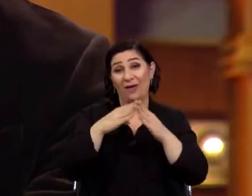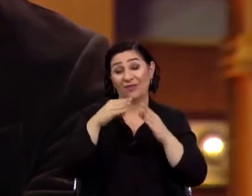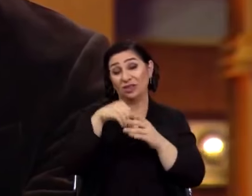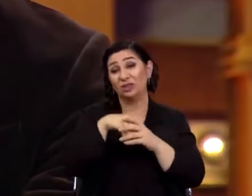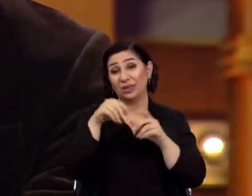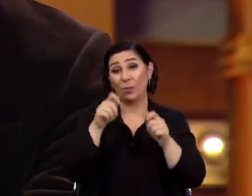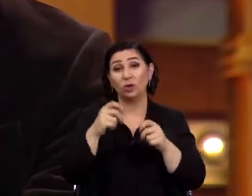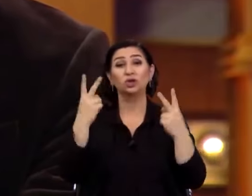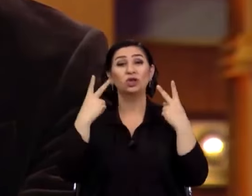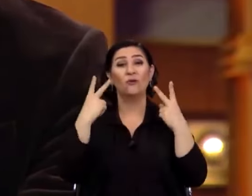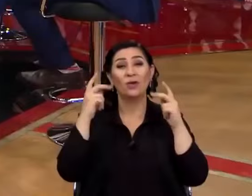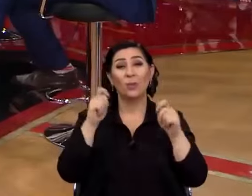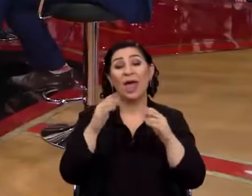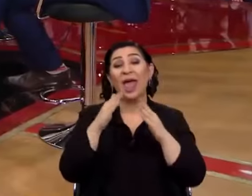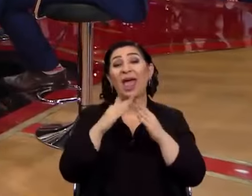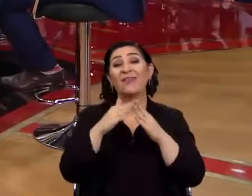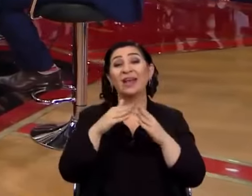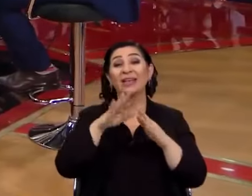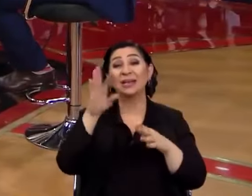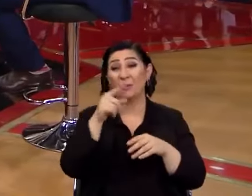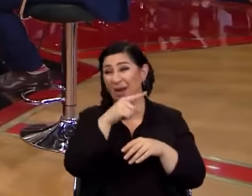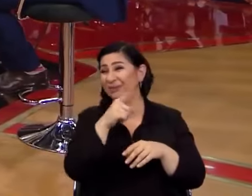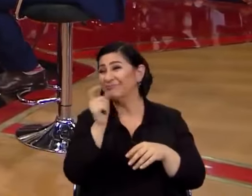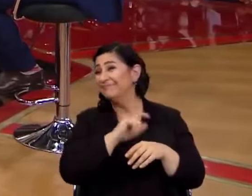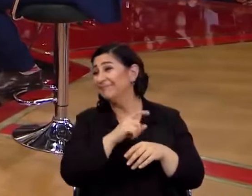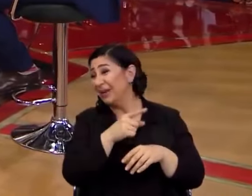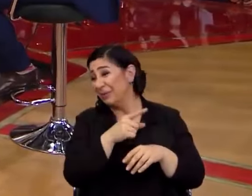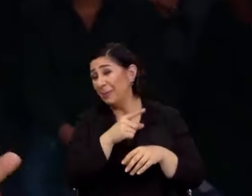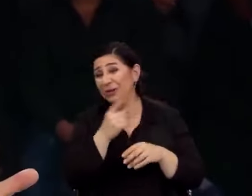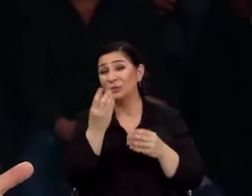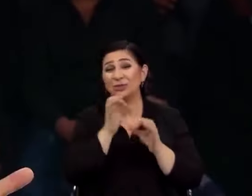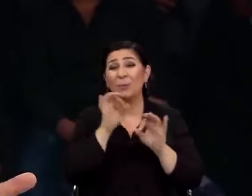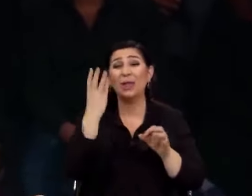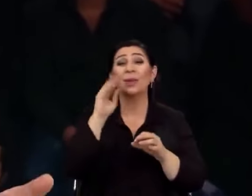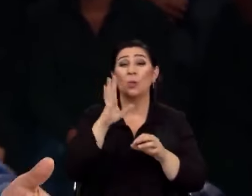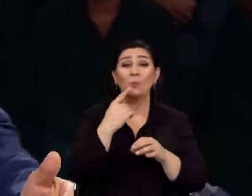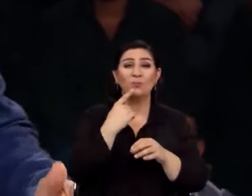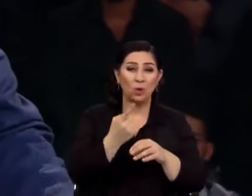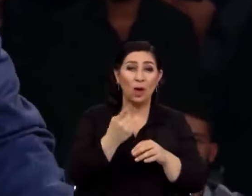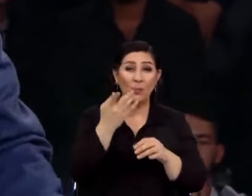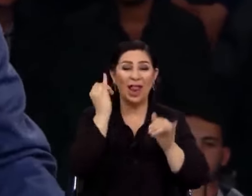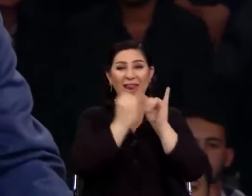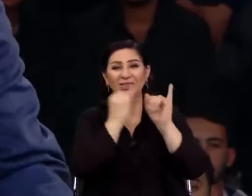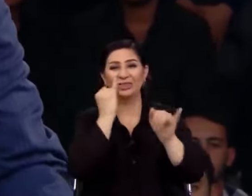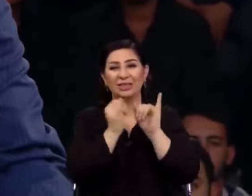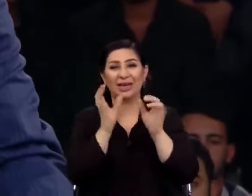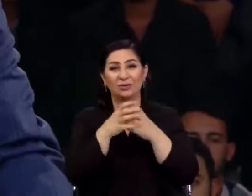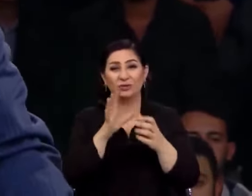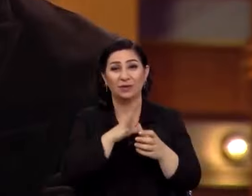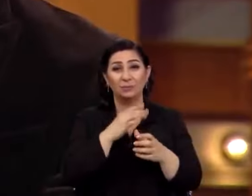Evet şov yapıyorlar evlerde de herkes böyle bak detone oluyor galiba çok anlamıyorum ama diye böyle bir eleştiri kadrosu var bizim yarışma programlarında